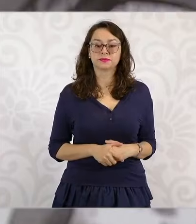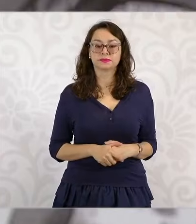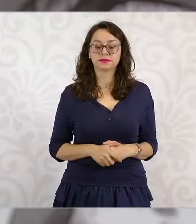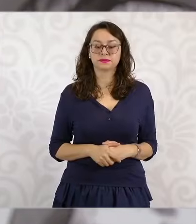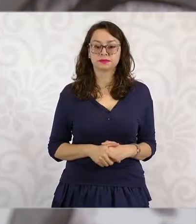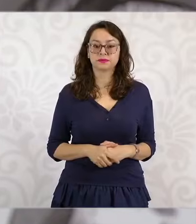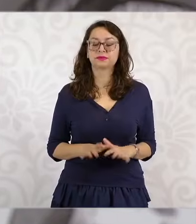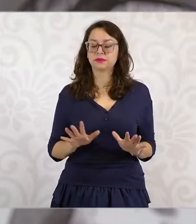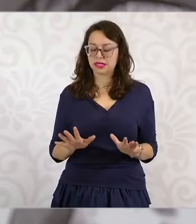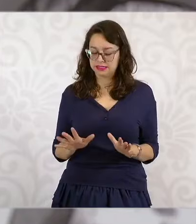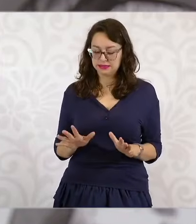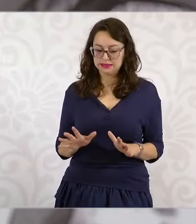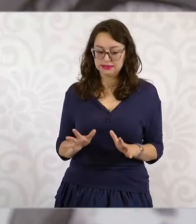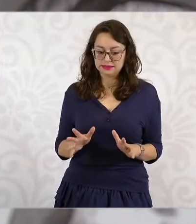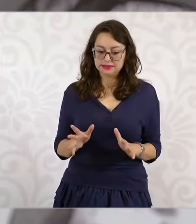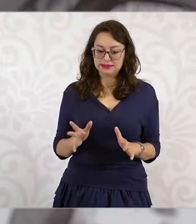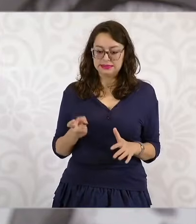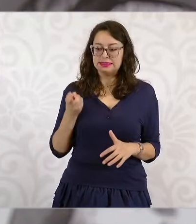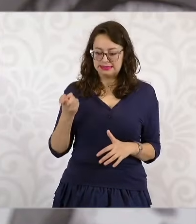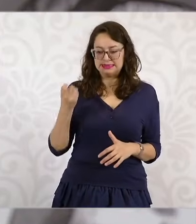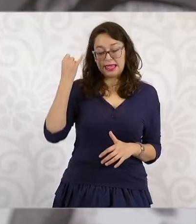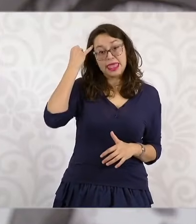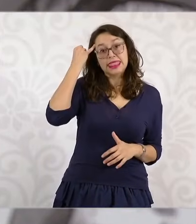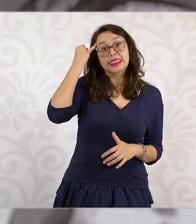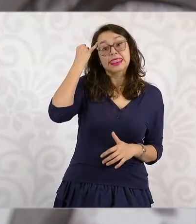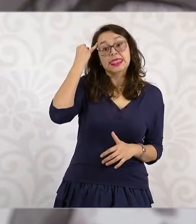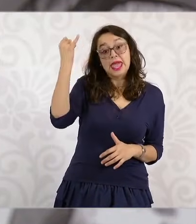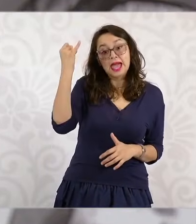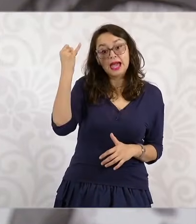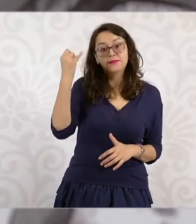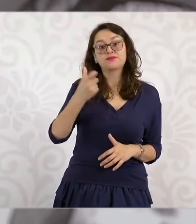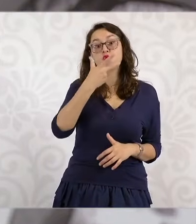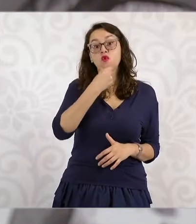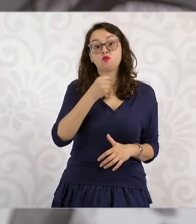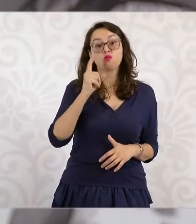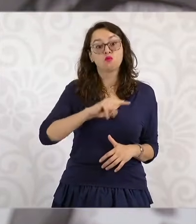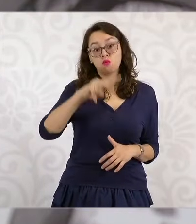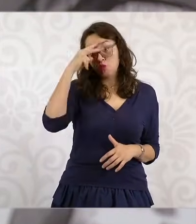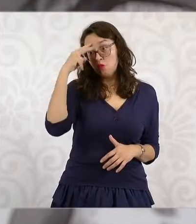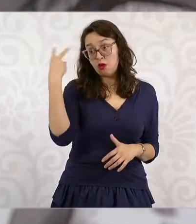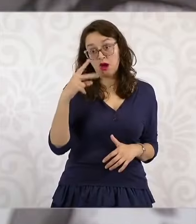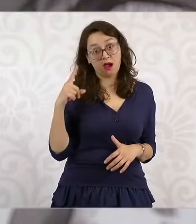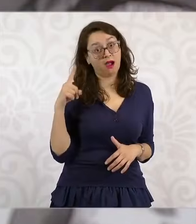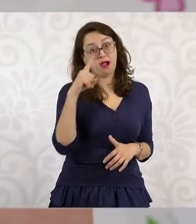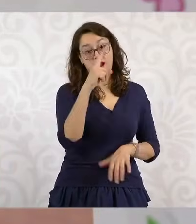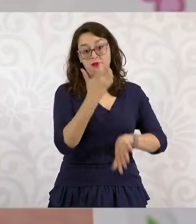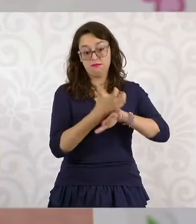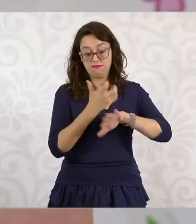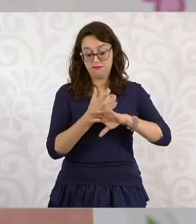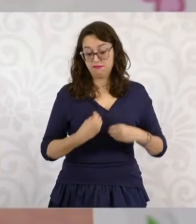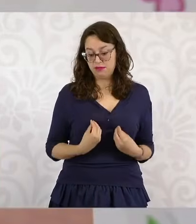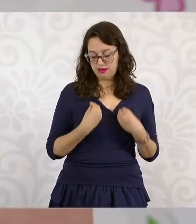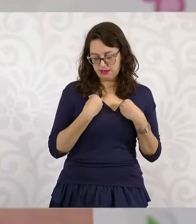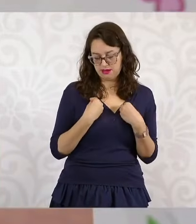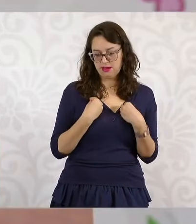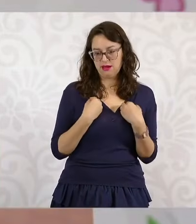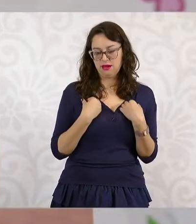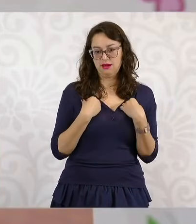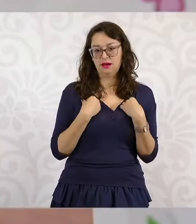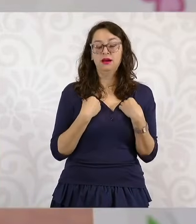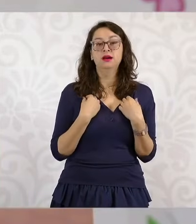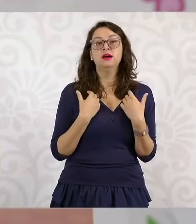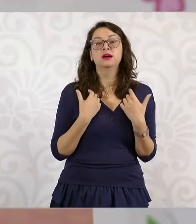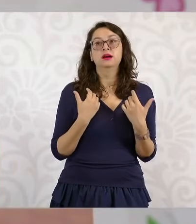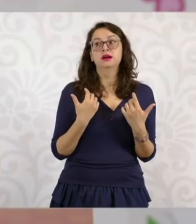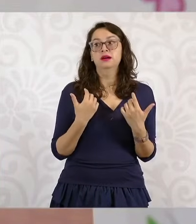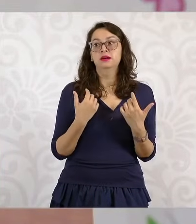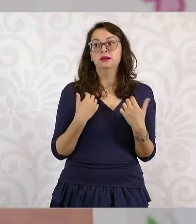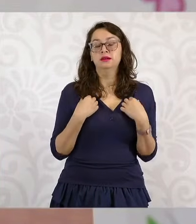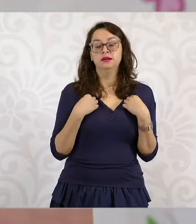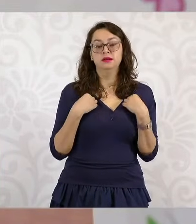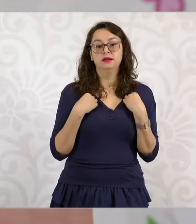primero de que eh las y los mexicanos que viven en Estados Unidos e